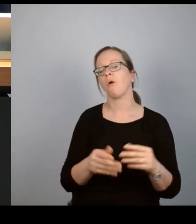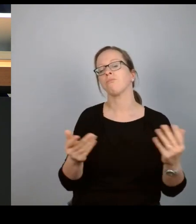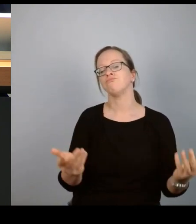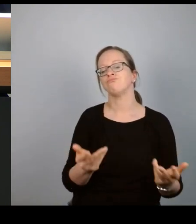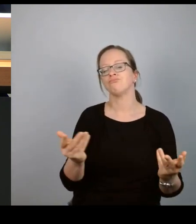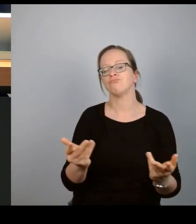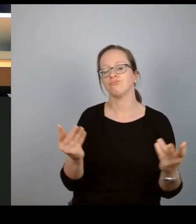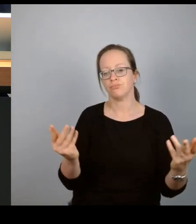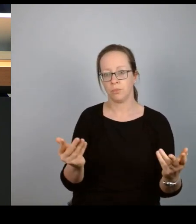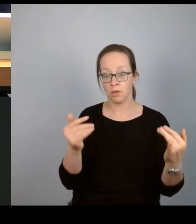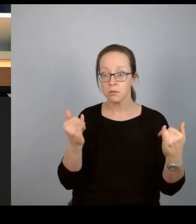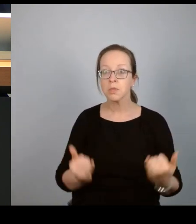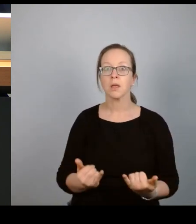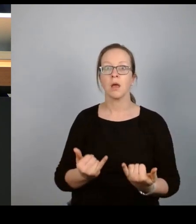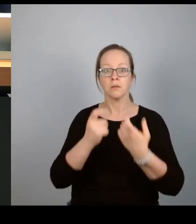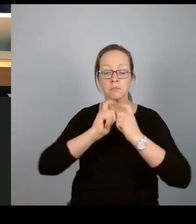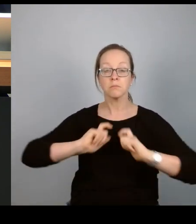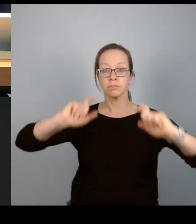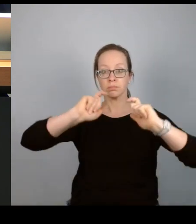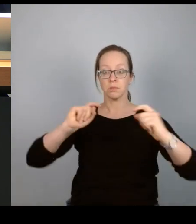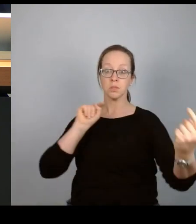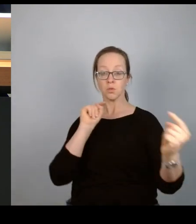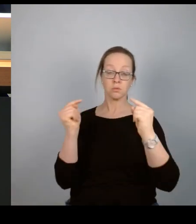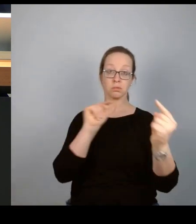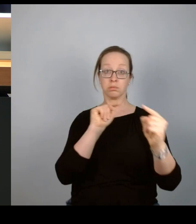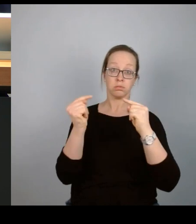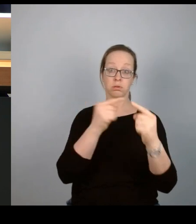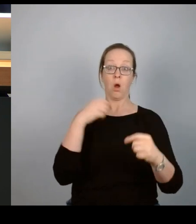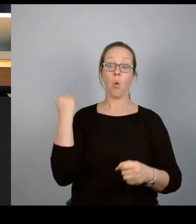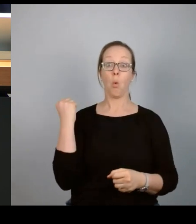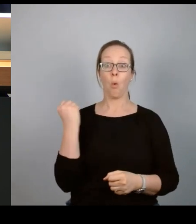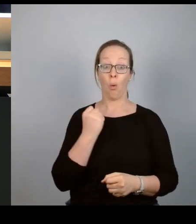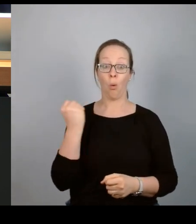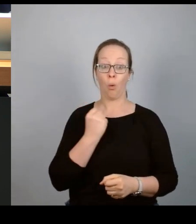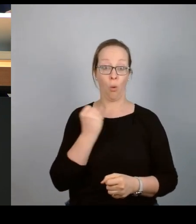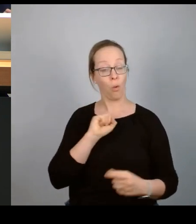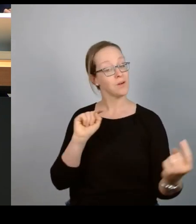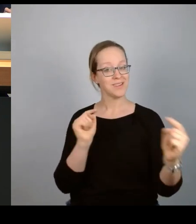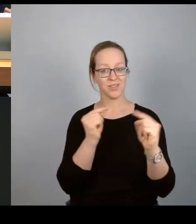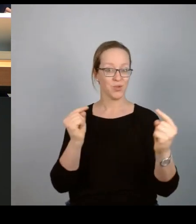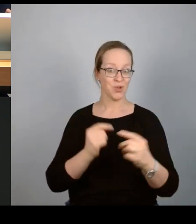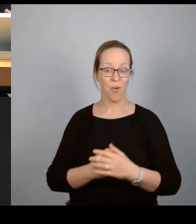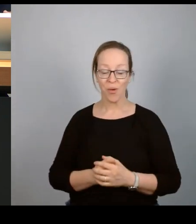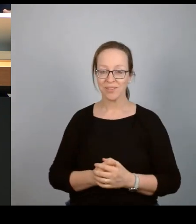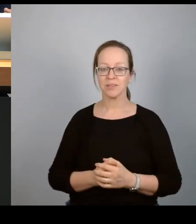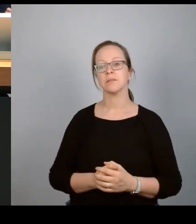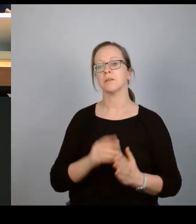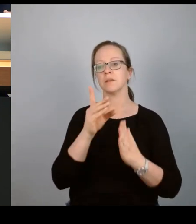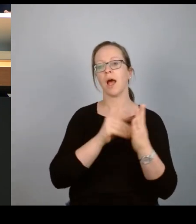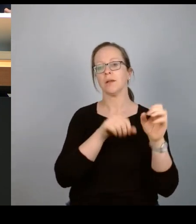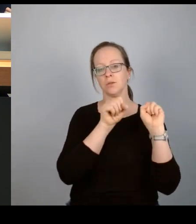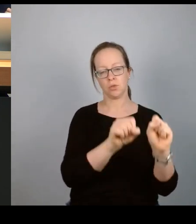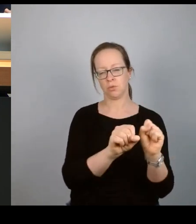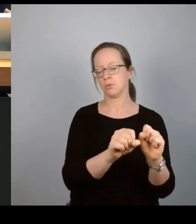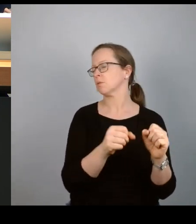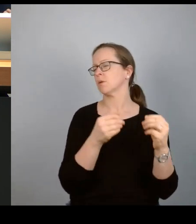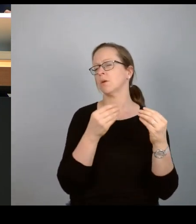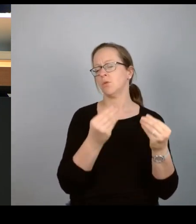erst groß auseinanderzusetzen. Wir sehen das ja auch im Ausschuss auch häufig, das gleich gesagt wird, könnte man das nicht so und so regeln, dass gleich ein